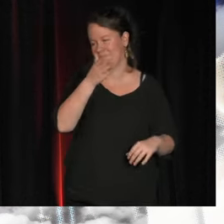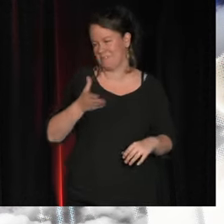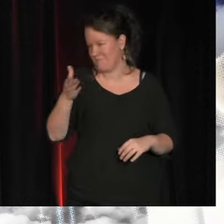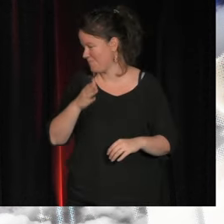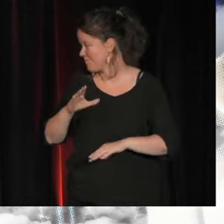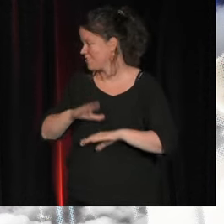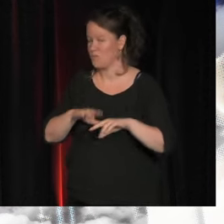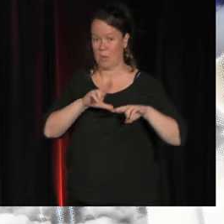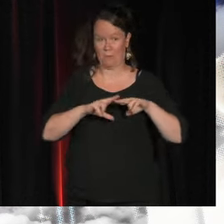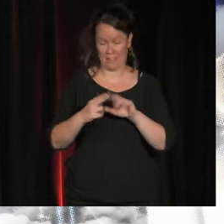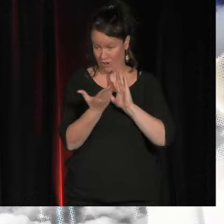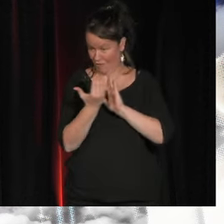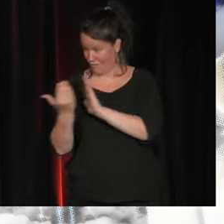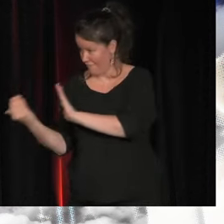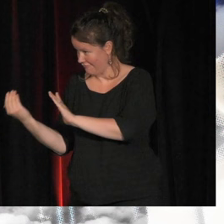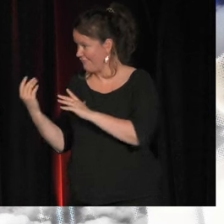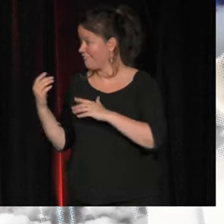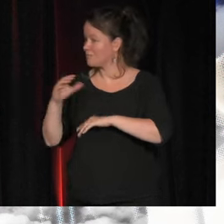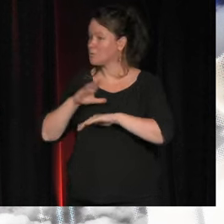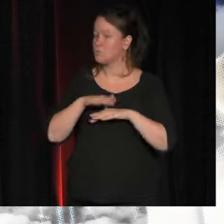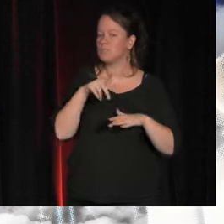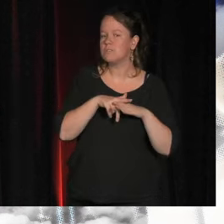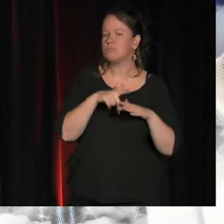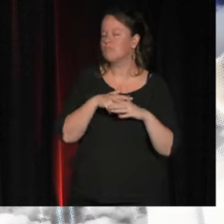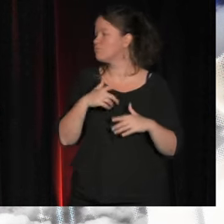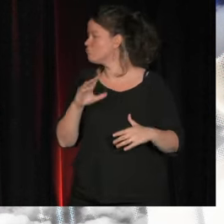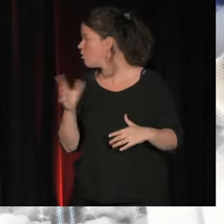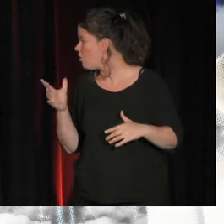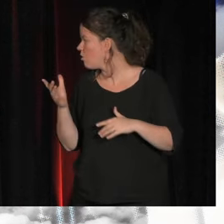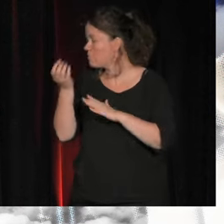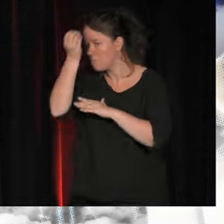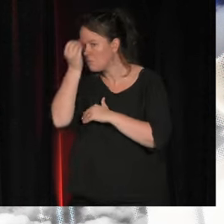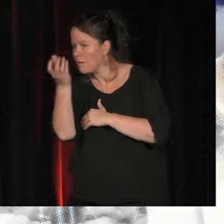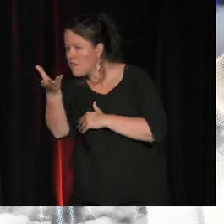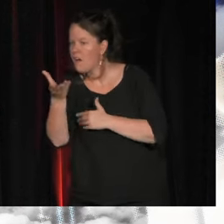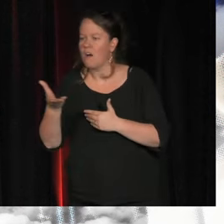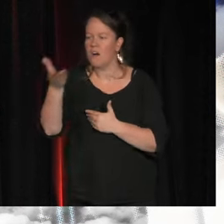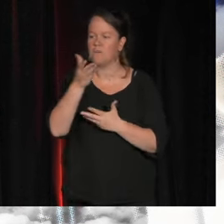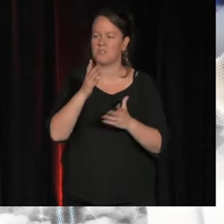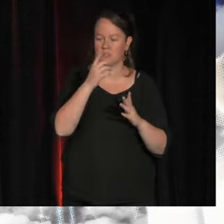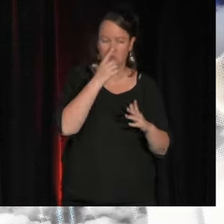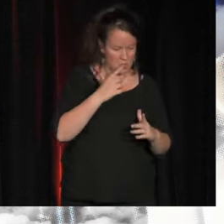Effectivement. Mais au montage, on enlève tout ça et je crois qu'au début, on ne l'a pas fait, mais on s'est dit : "On va peut-être prévenir les gens, peut-être qu'il y a un souci". Moi, j'avais quand même le nez dans le conducteur.